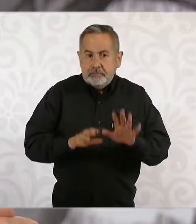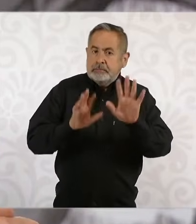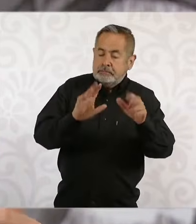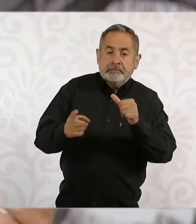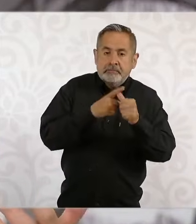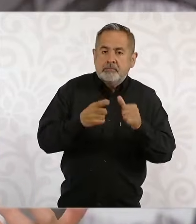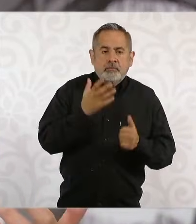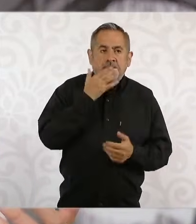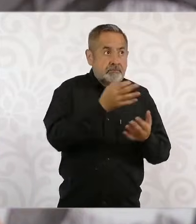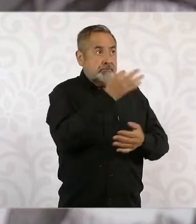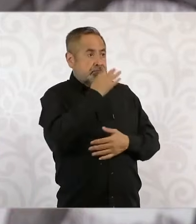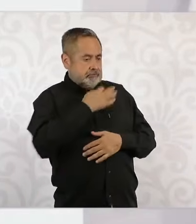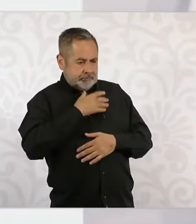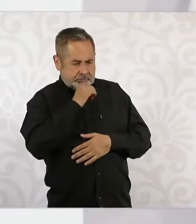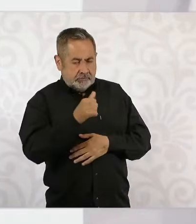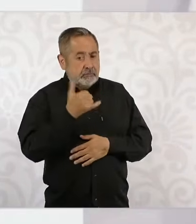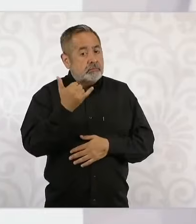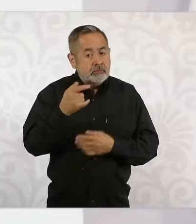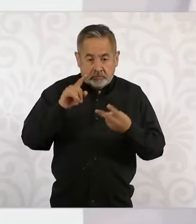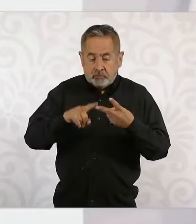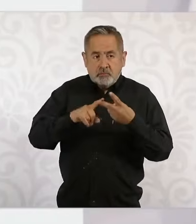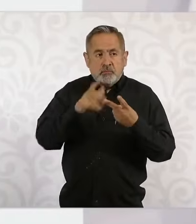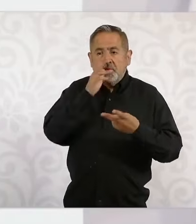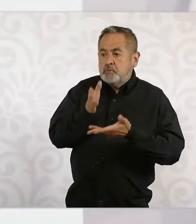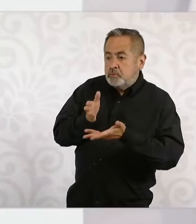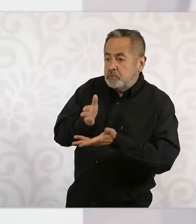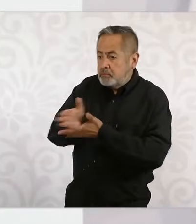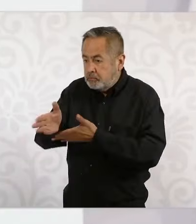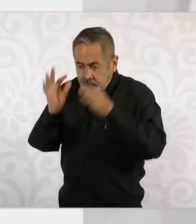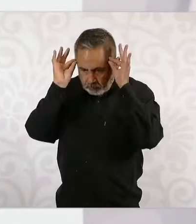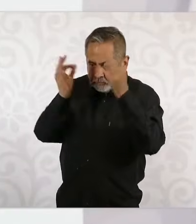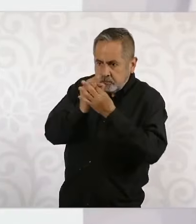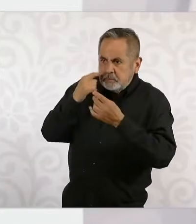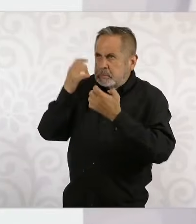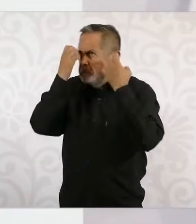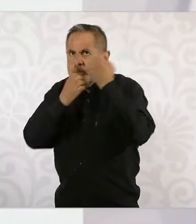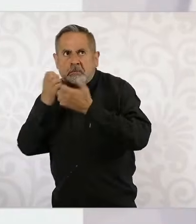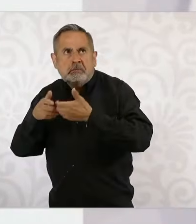y segundo, no tendría por qué ser porque son muy respetuosos de la política de los Estados Unidos.